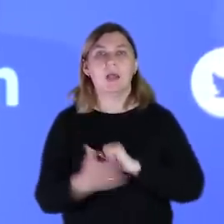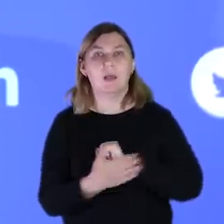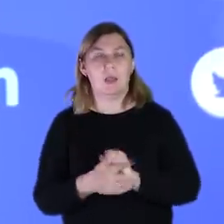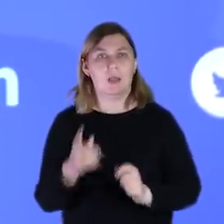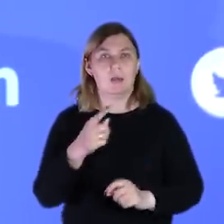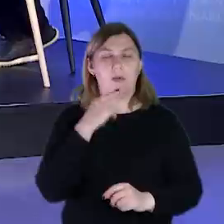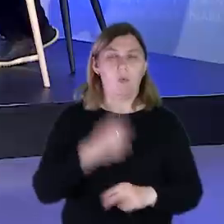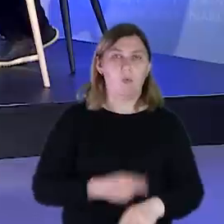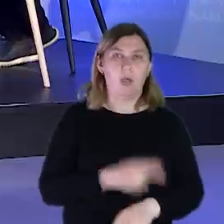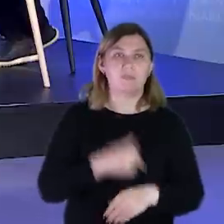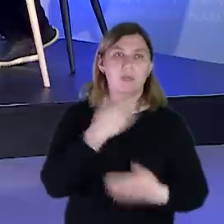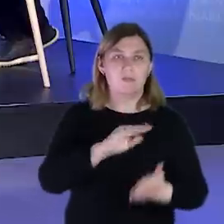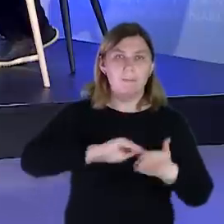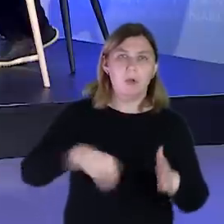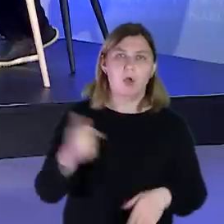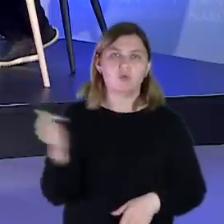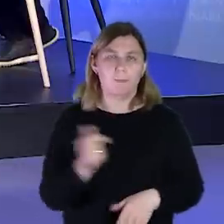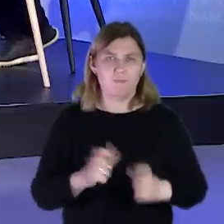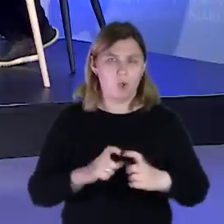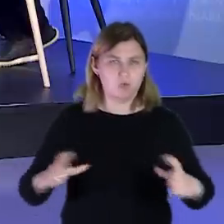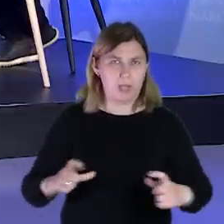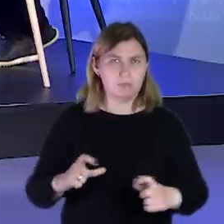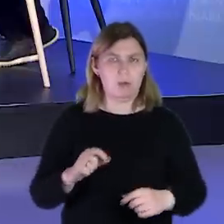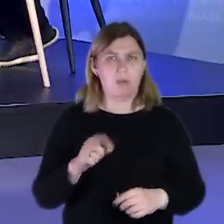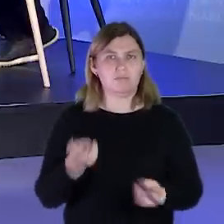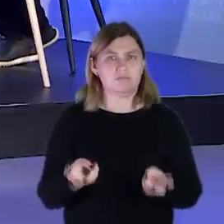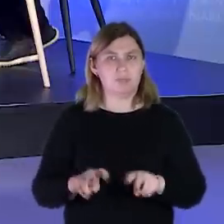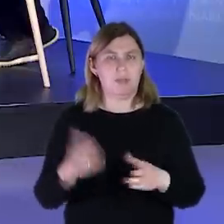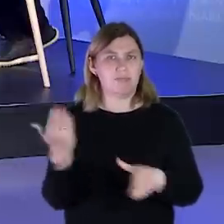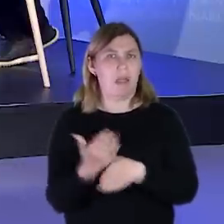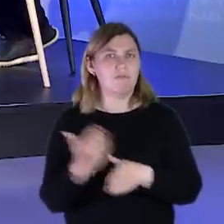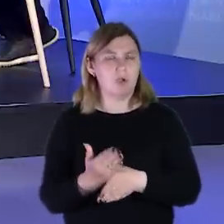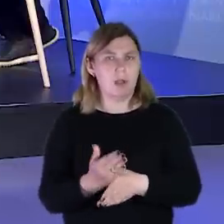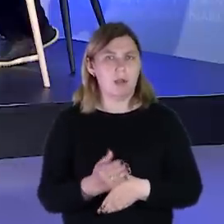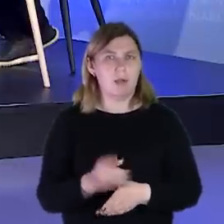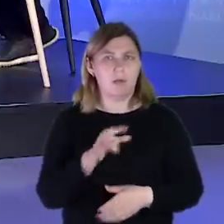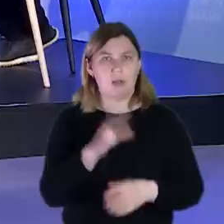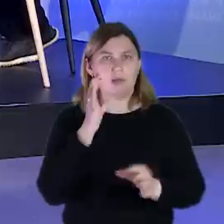półurzędniczej dawano do podpisu zobowiązanie i zakładano teczkę źródła.